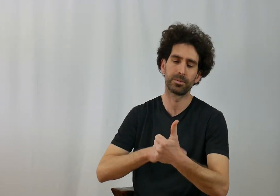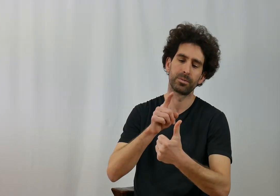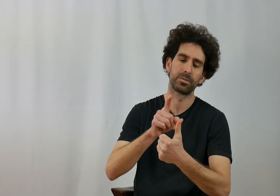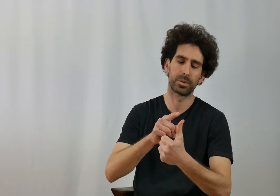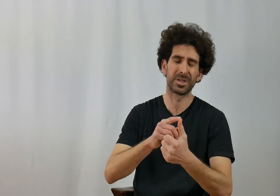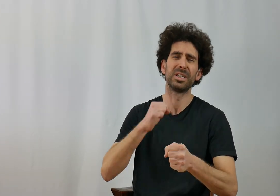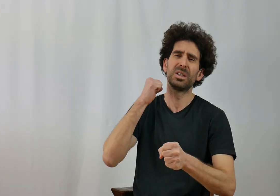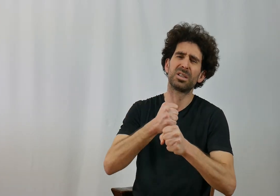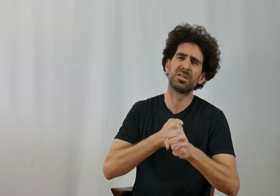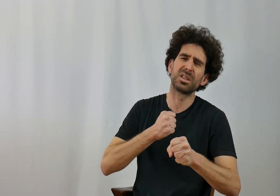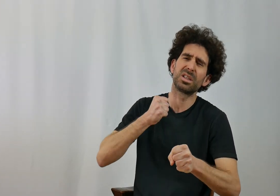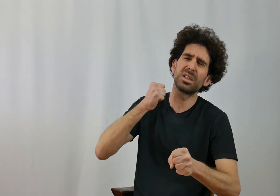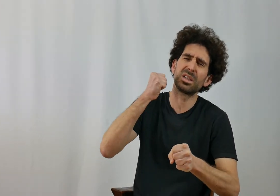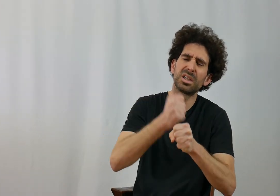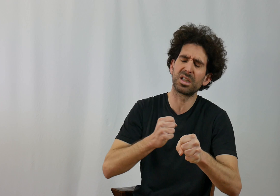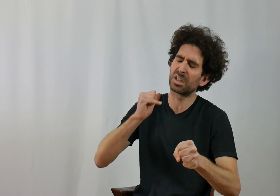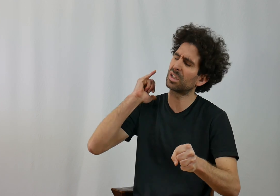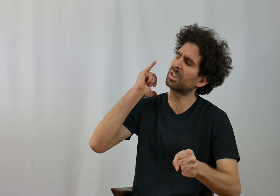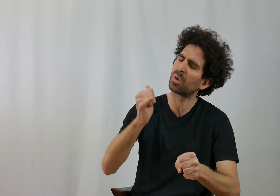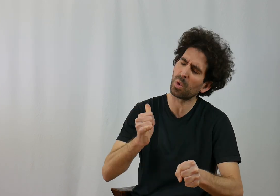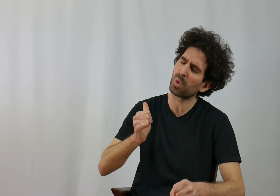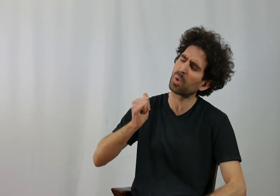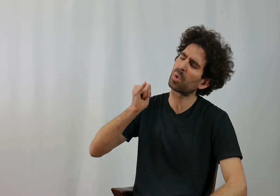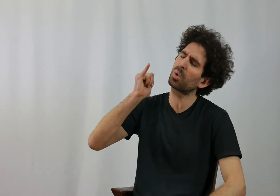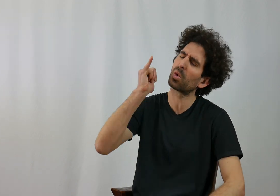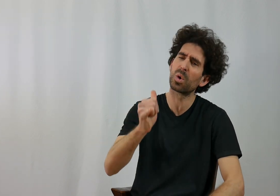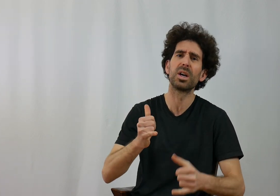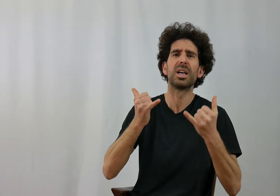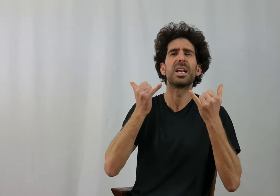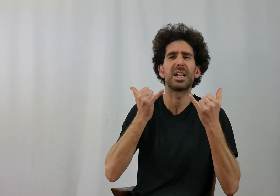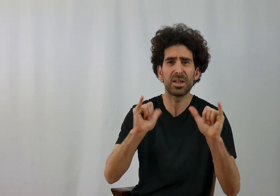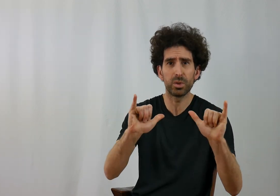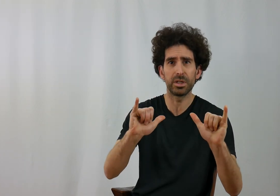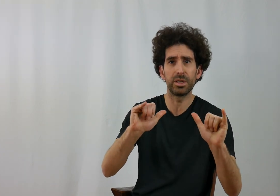Le premier, c'est un travail long et inutile.